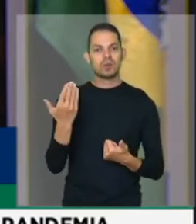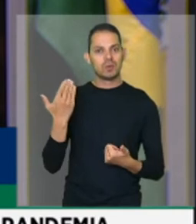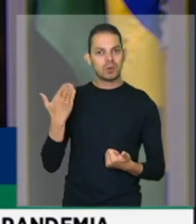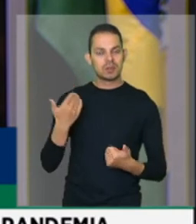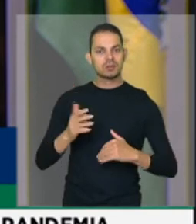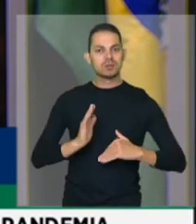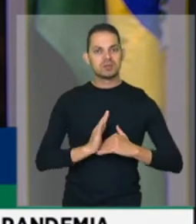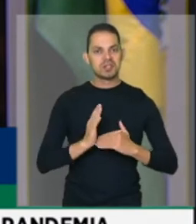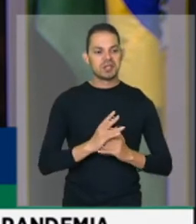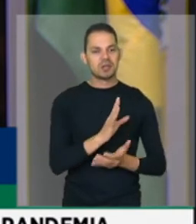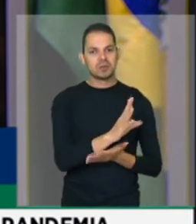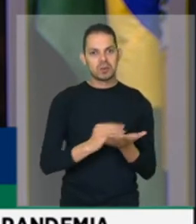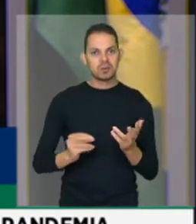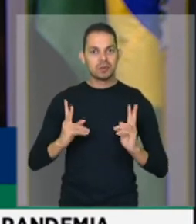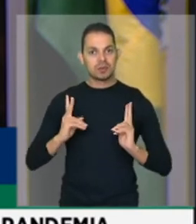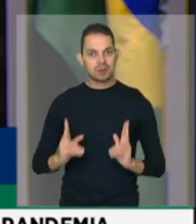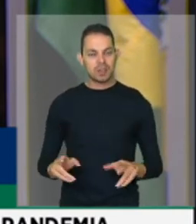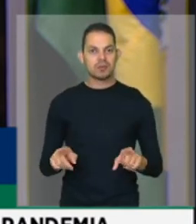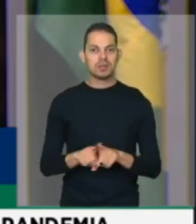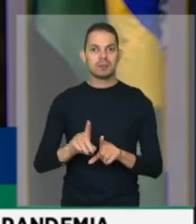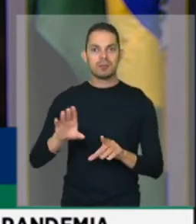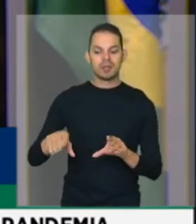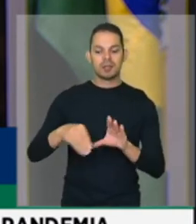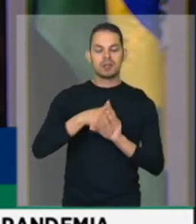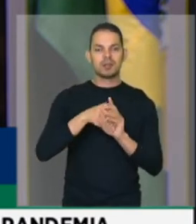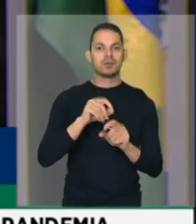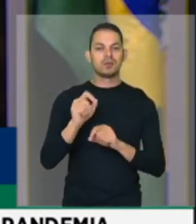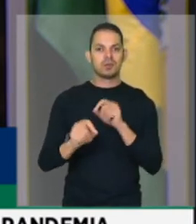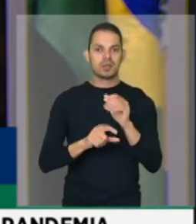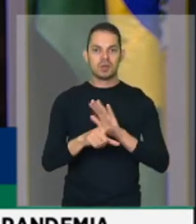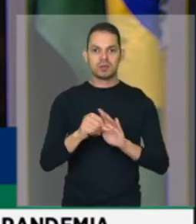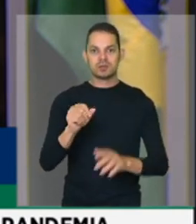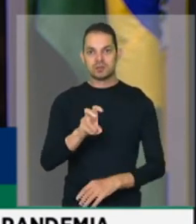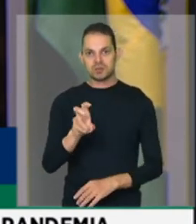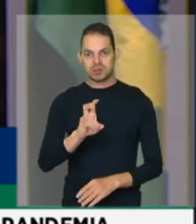FEDERAL E TAMBÉM COM A INCLUSÃO DO INCISO 5 ° . RELATIVO AO IMPOSTO DE RENDA